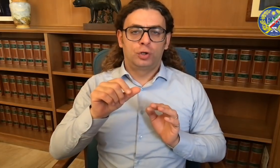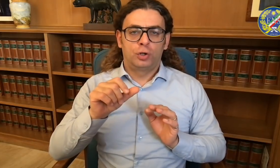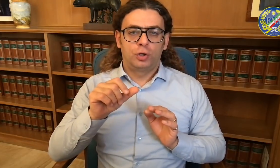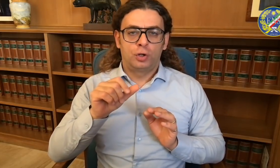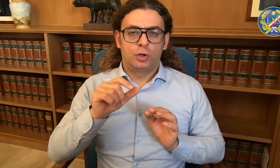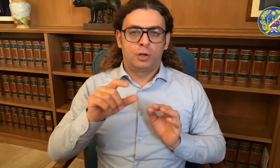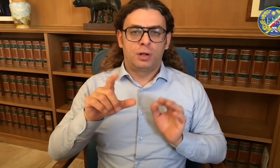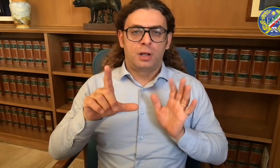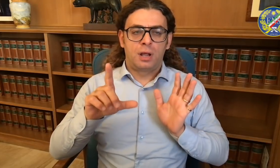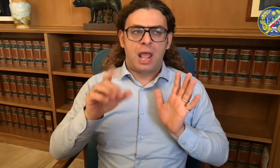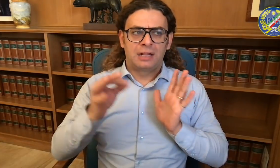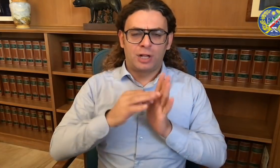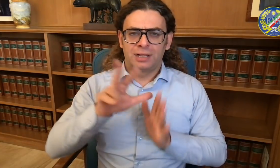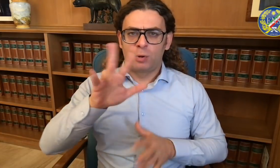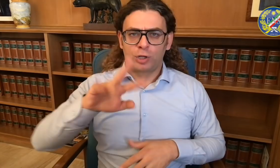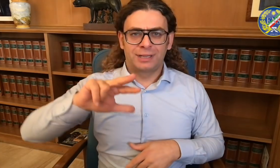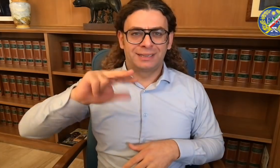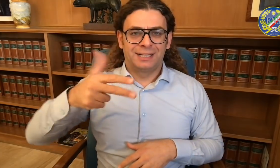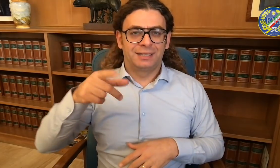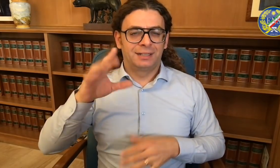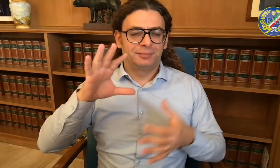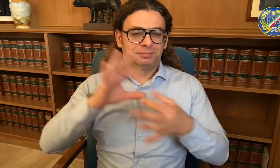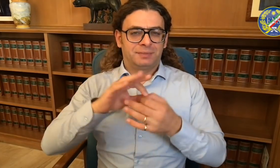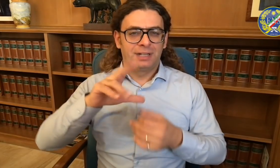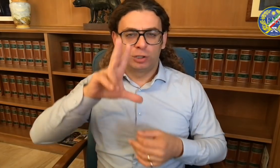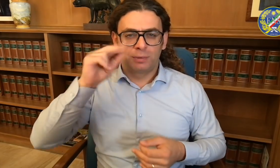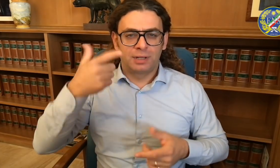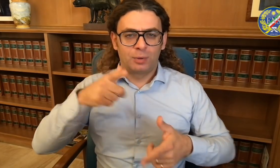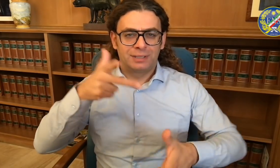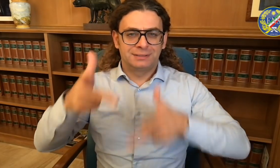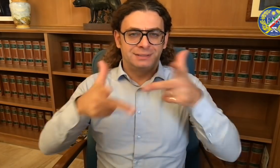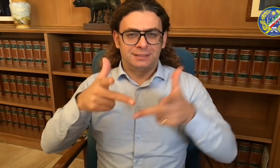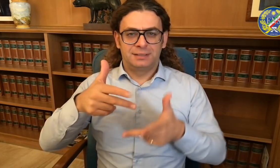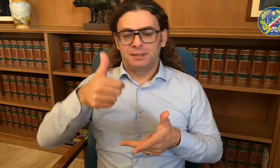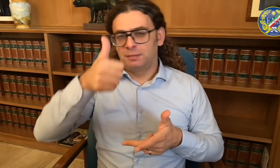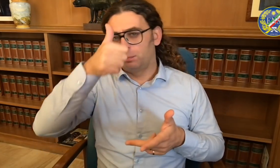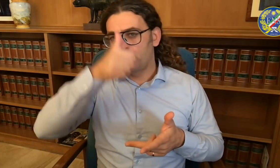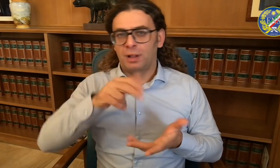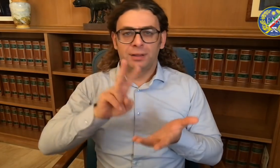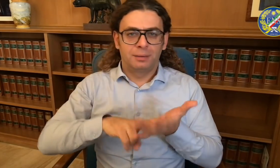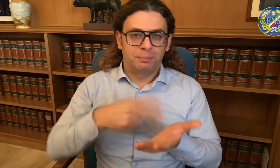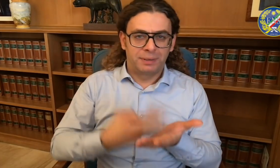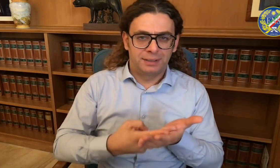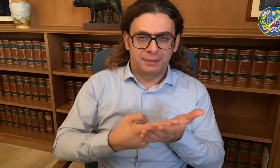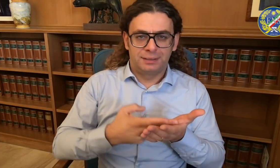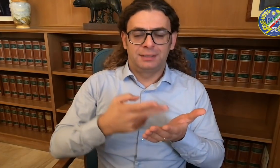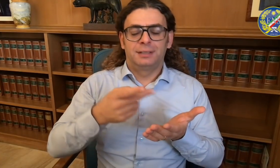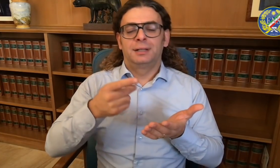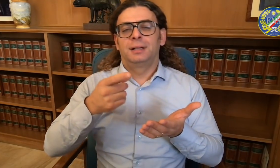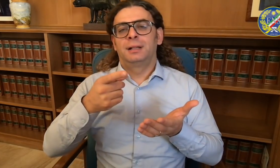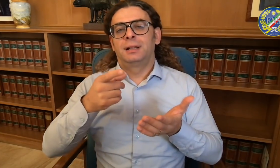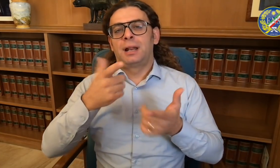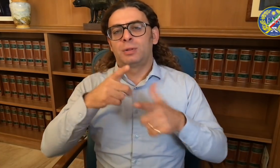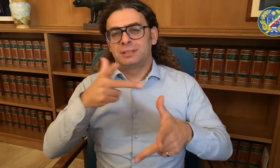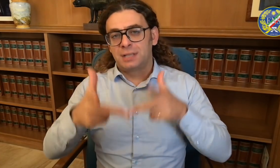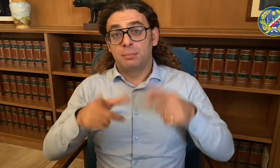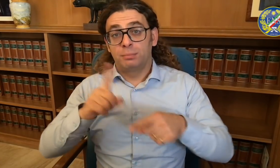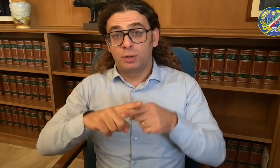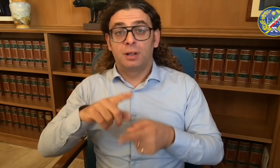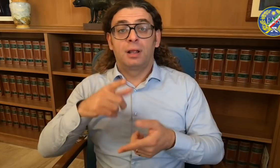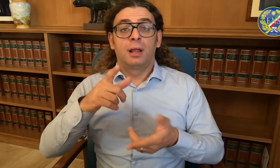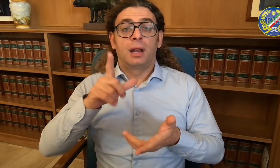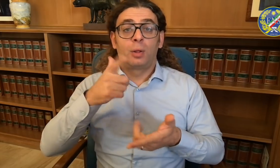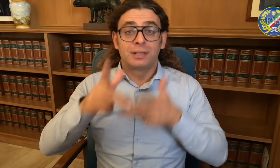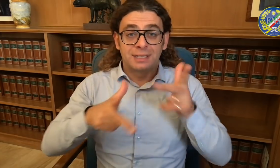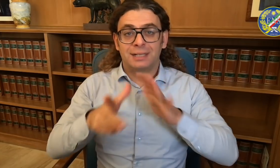su quanto previsto dall'articolo 34 ter (del Decreto Sostegni) che riconosce la lingua dei segni e il ruolo dell'interprete.